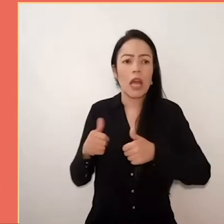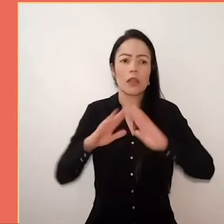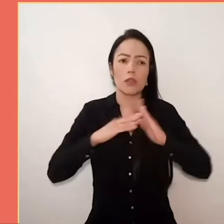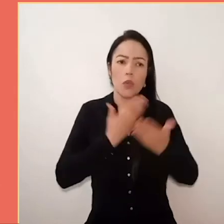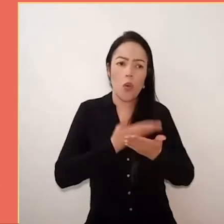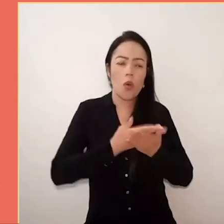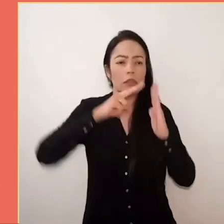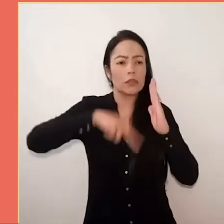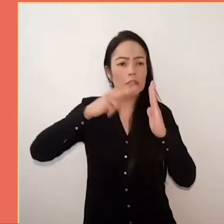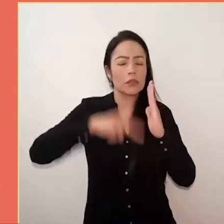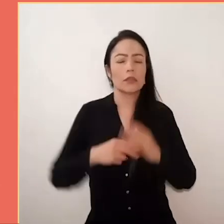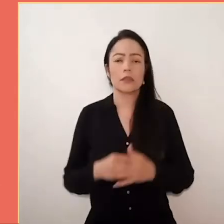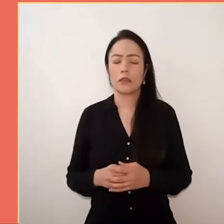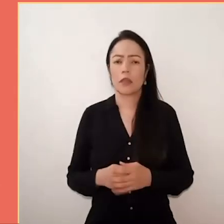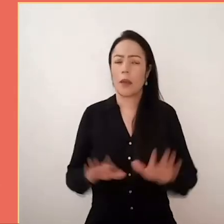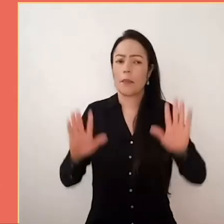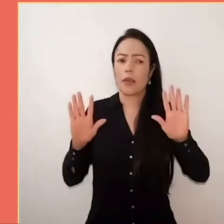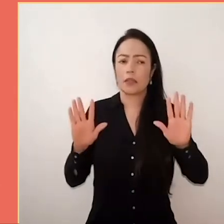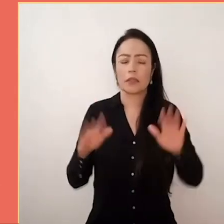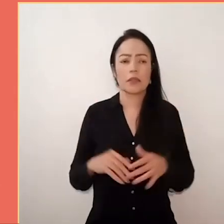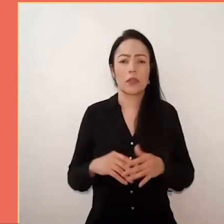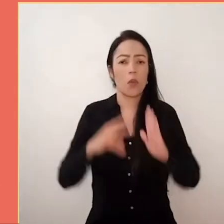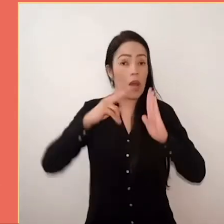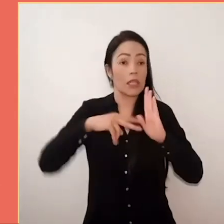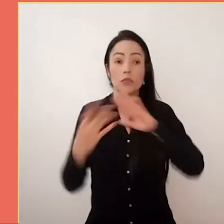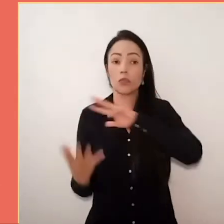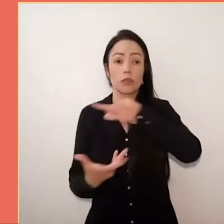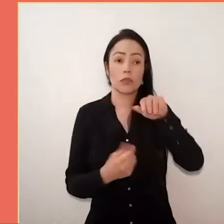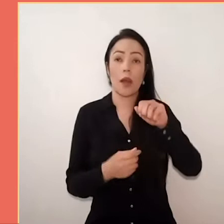mas não na leitura do mundo, perfeito, Mônica,